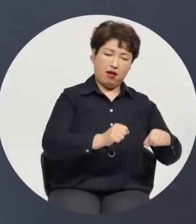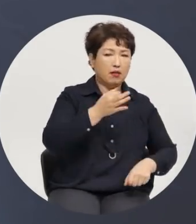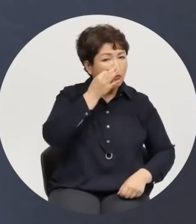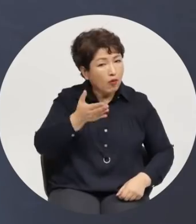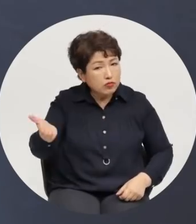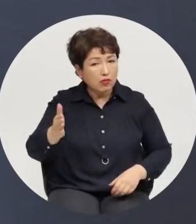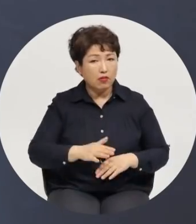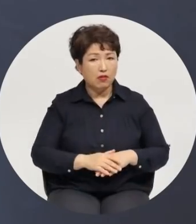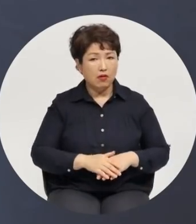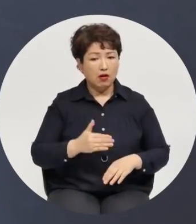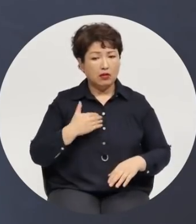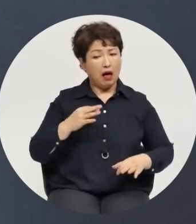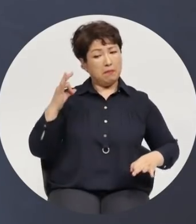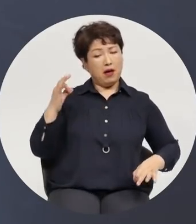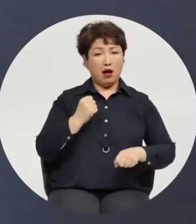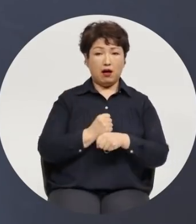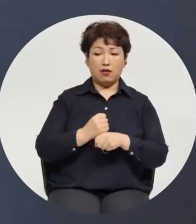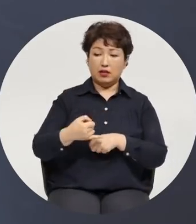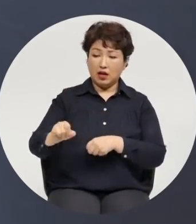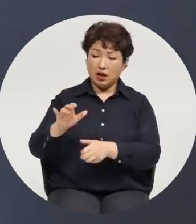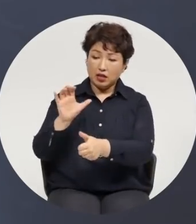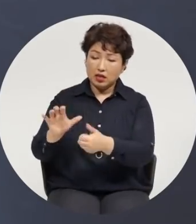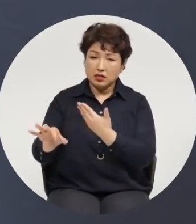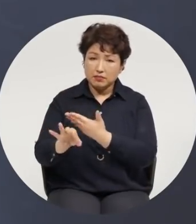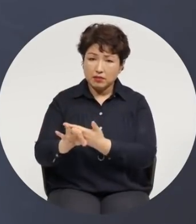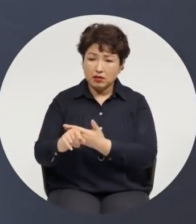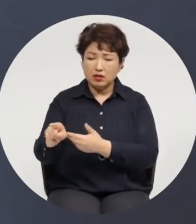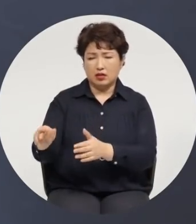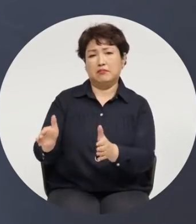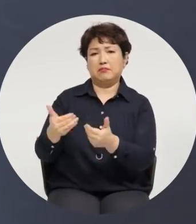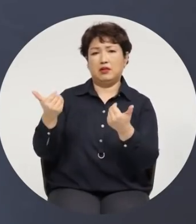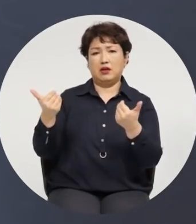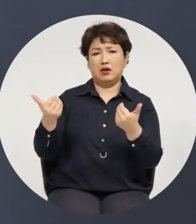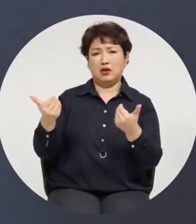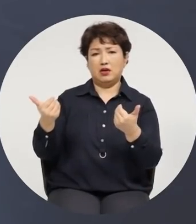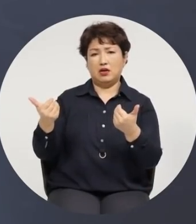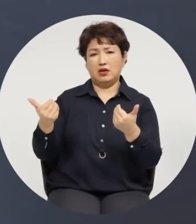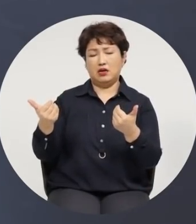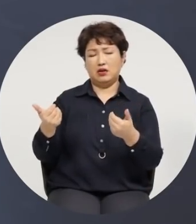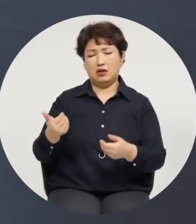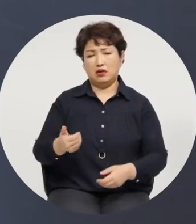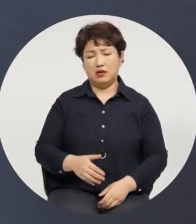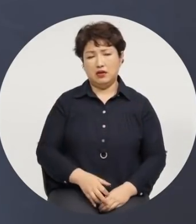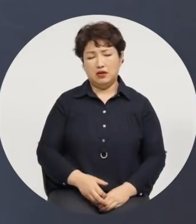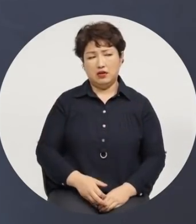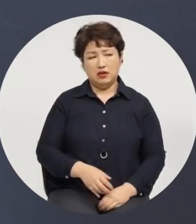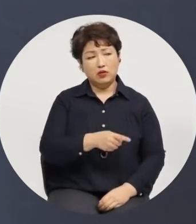나는 하지 않고 야단만 치면 아이는 늘 반항심이 생깁니다 '엄마는?' 하고 저항이 생깁니다